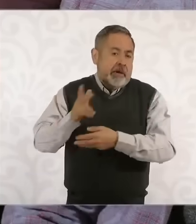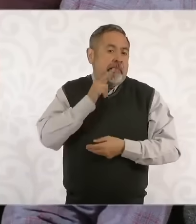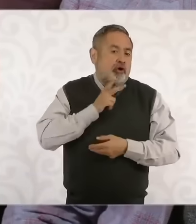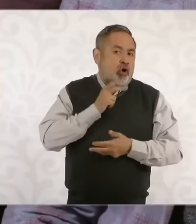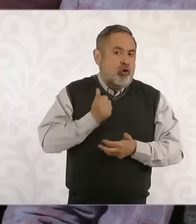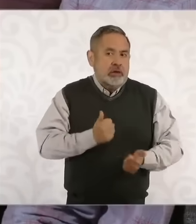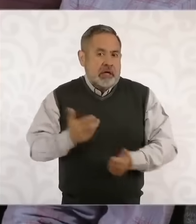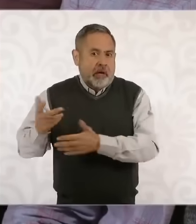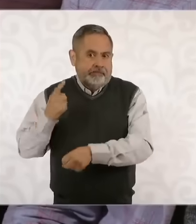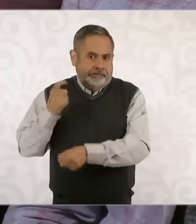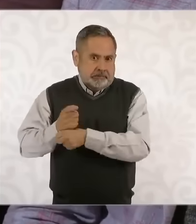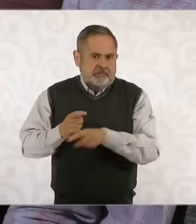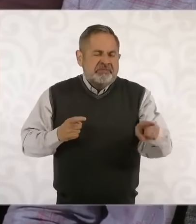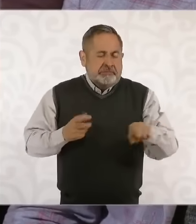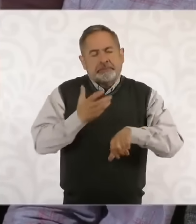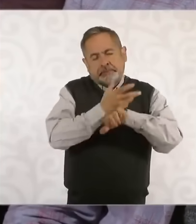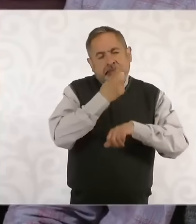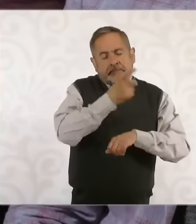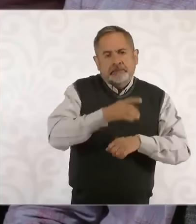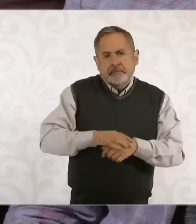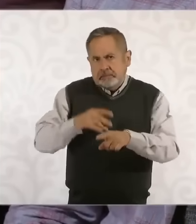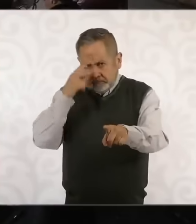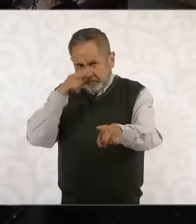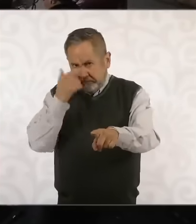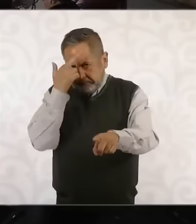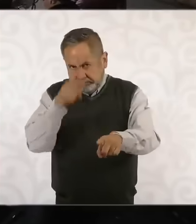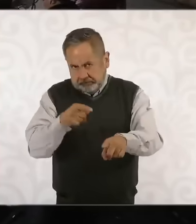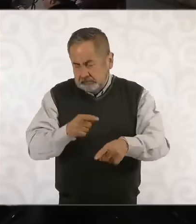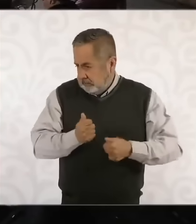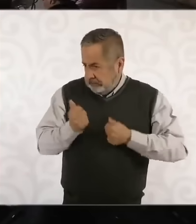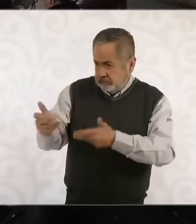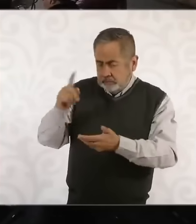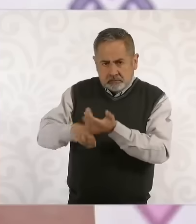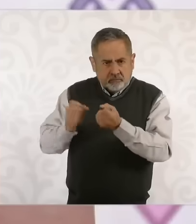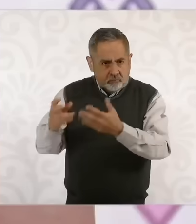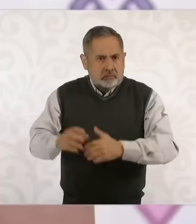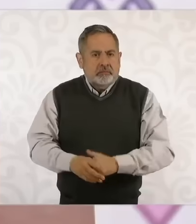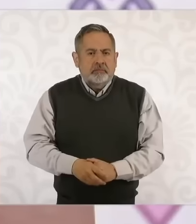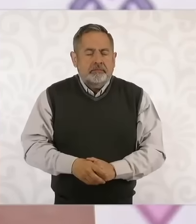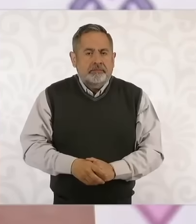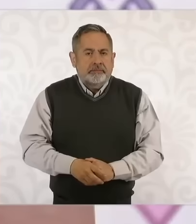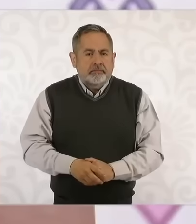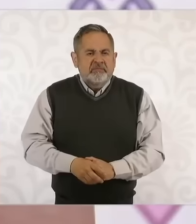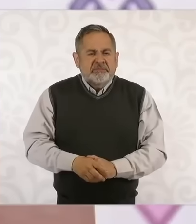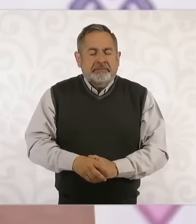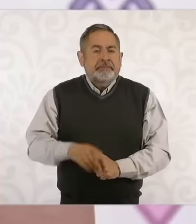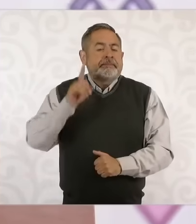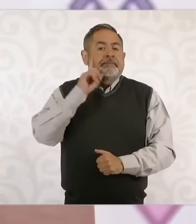gobierno de México respaldan esta información. Eh, ayer pregunté a Pemex, que no me mandaron el dato,